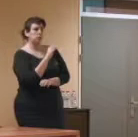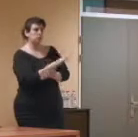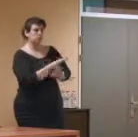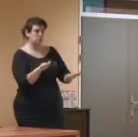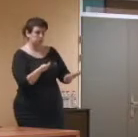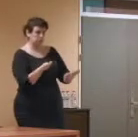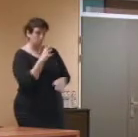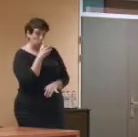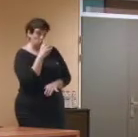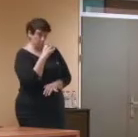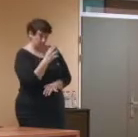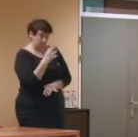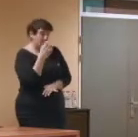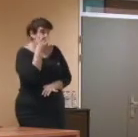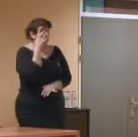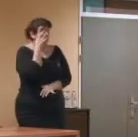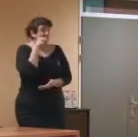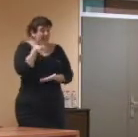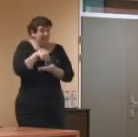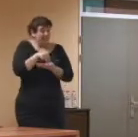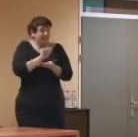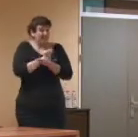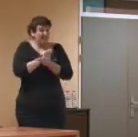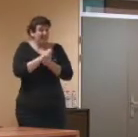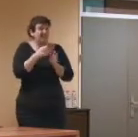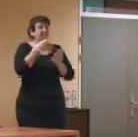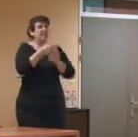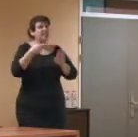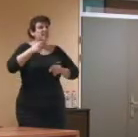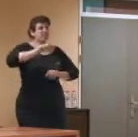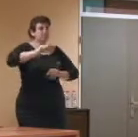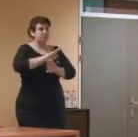solo pasó en prisión diecisiete meses. Muchas dificultades